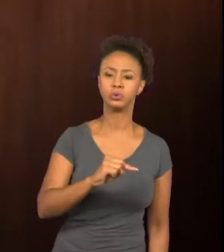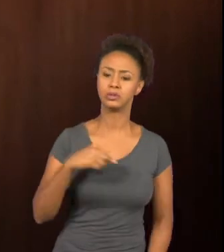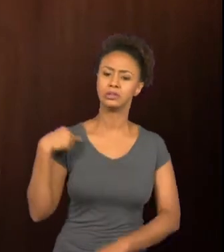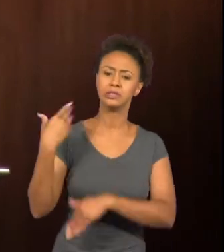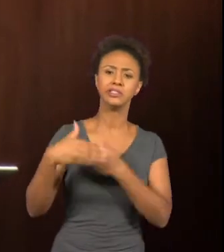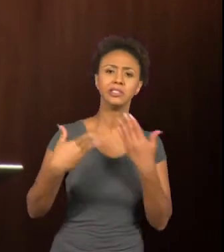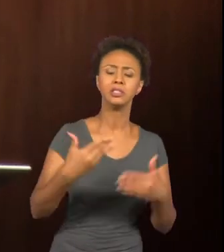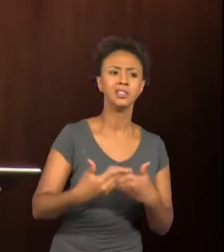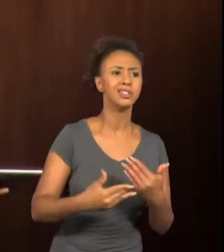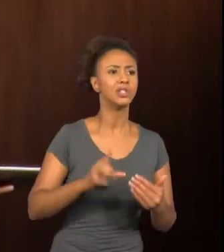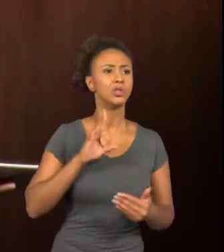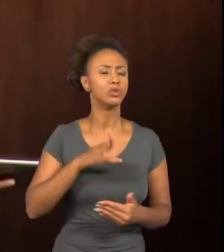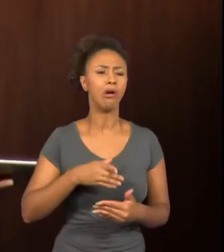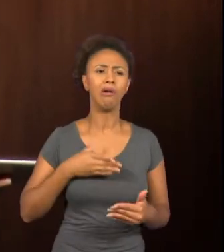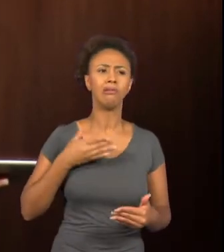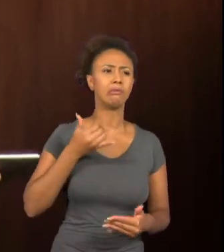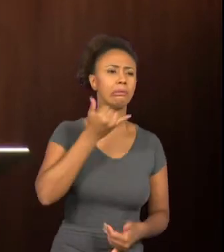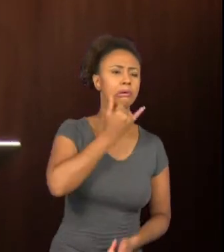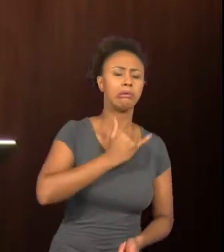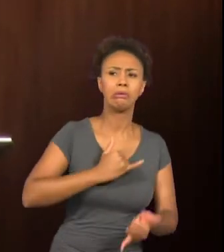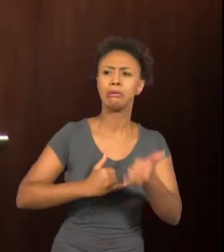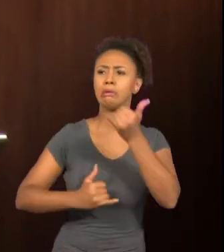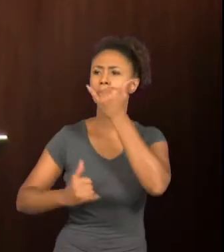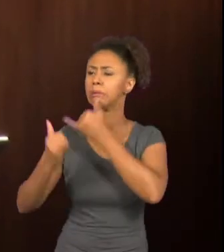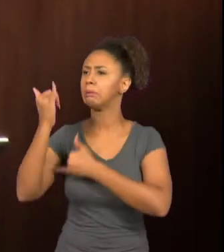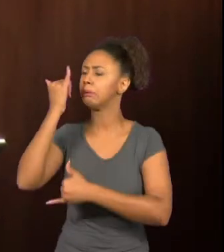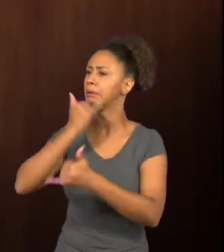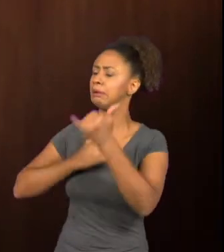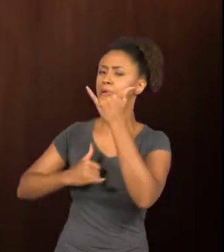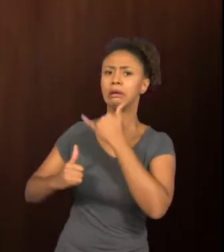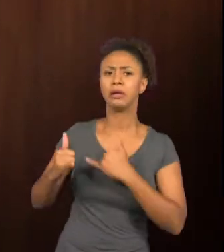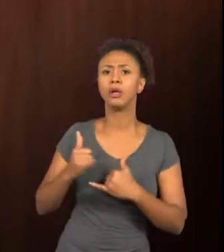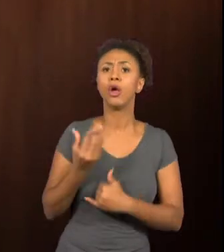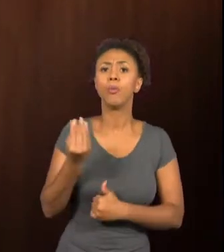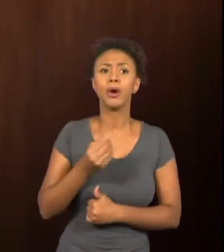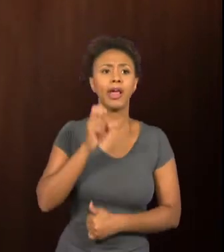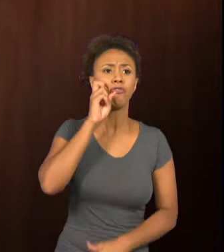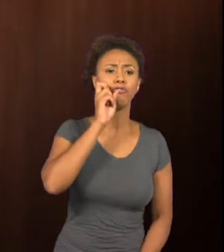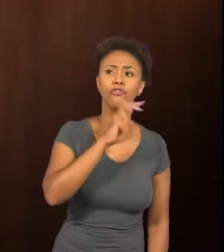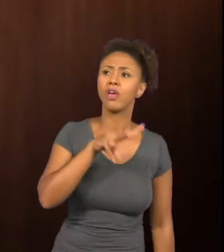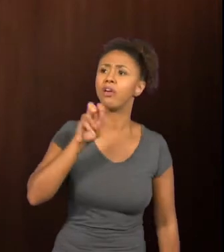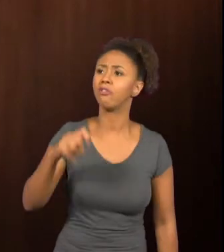VAI SE DEPARANDO COM A MORTE. NA OITAVA CENA...